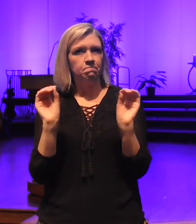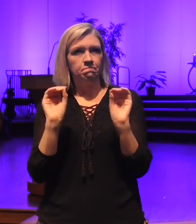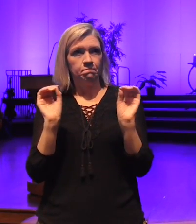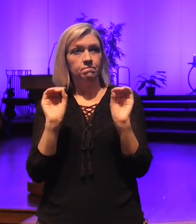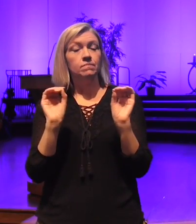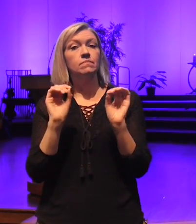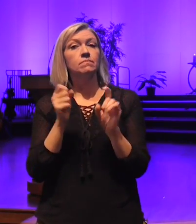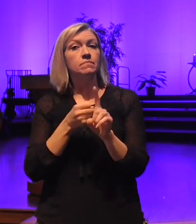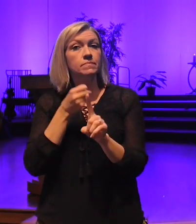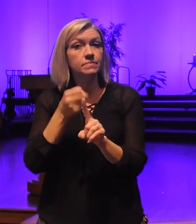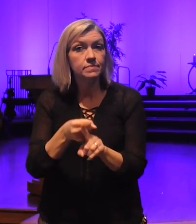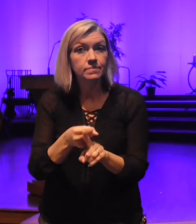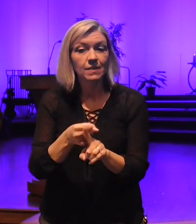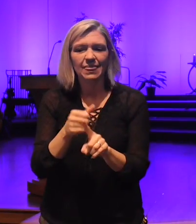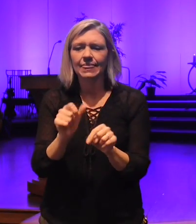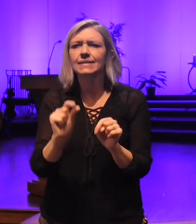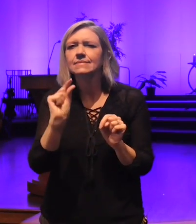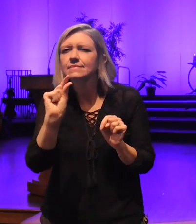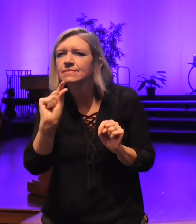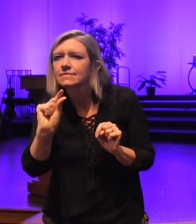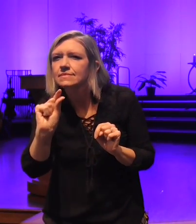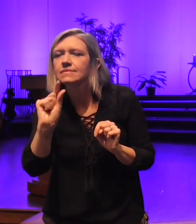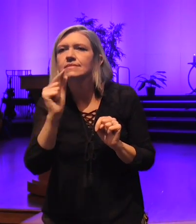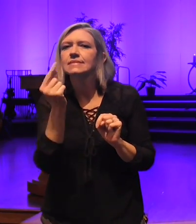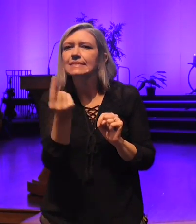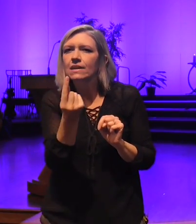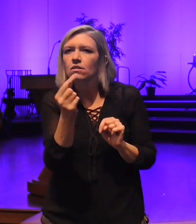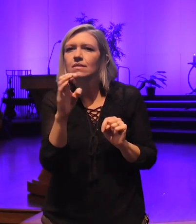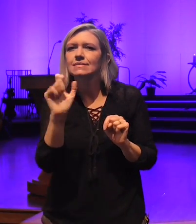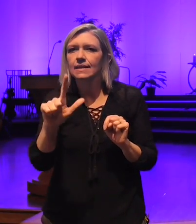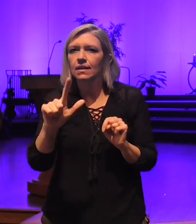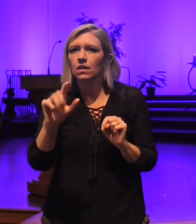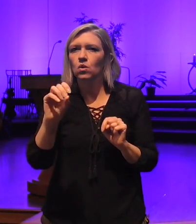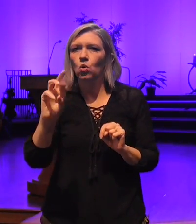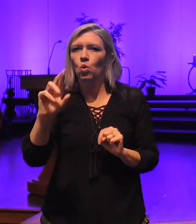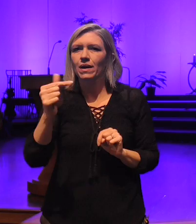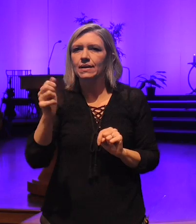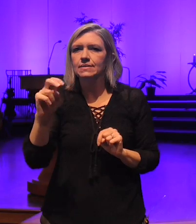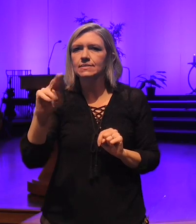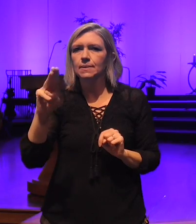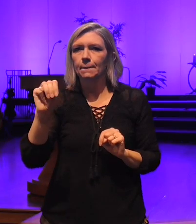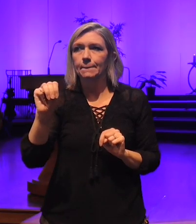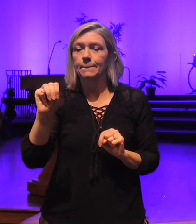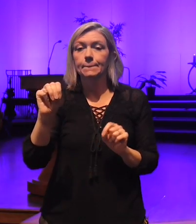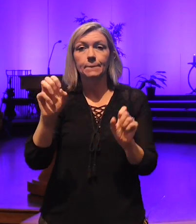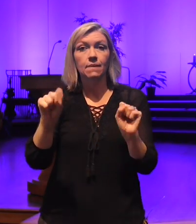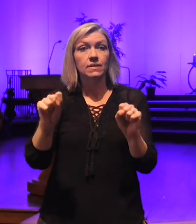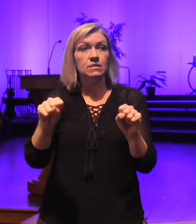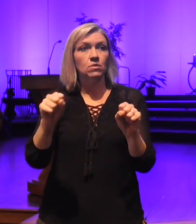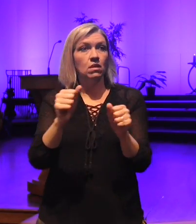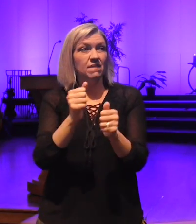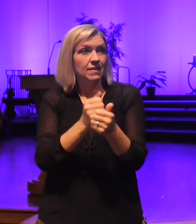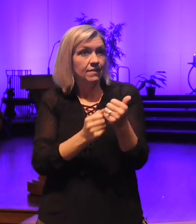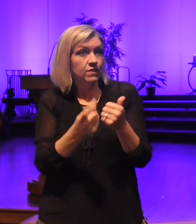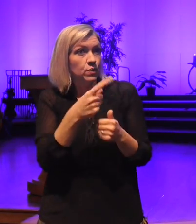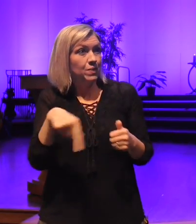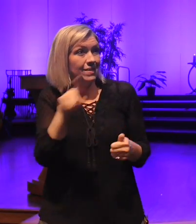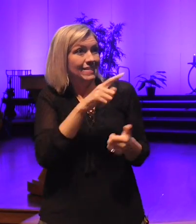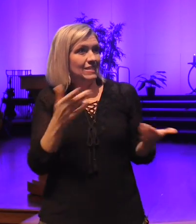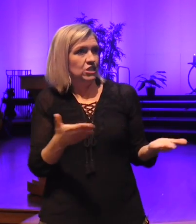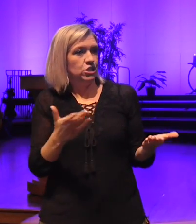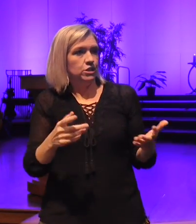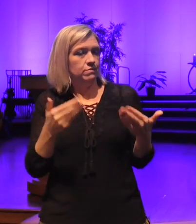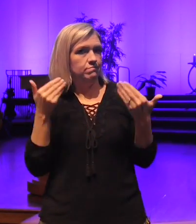el surgimiento de ese organismo unicelular se activó la posibilidad de que cada uno de nosotros aquí estuviera aquí,